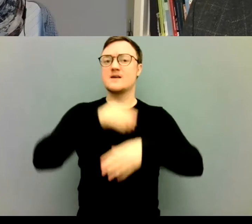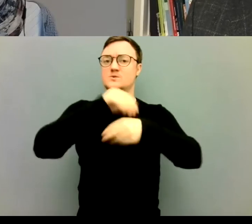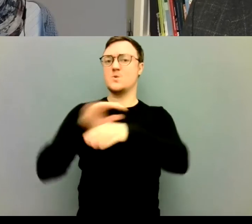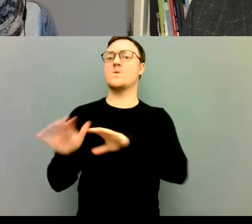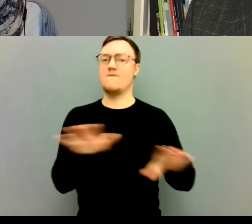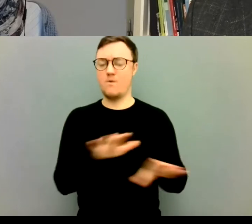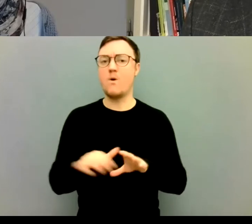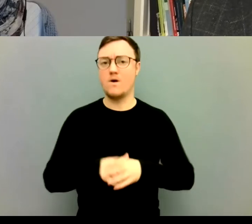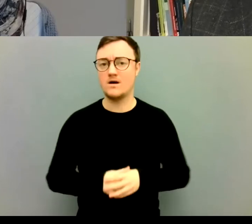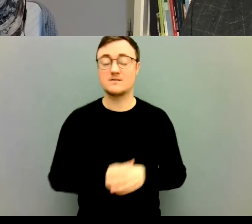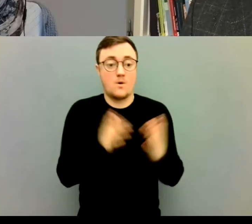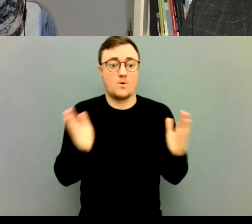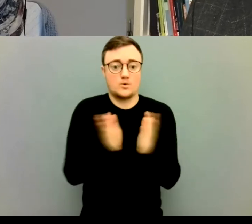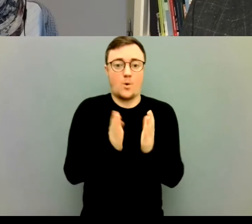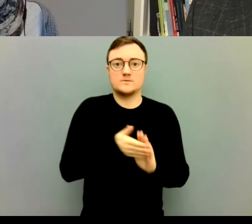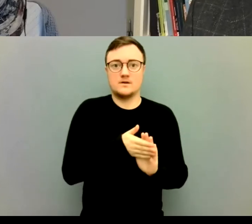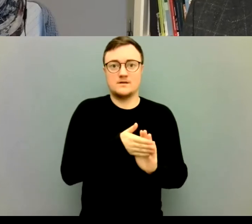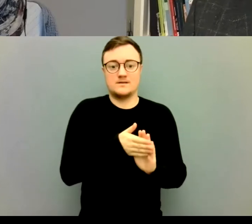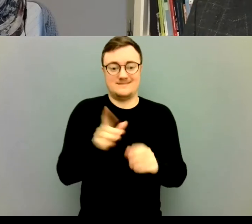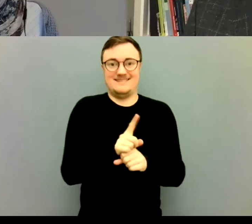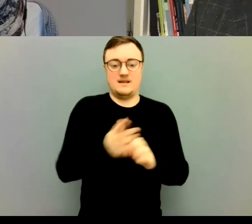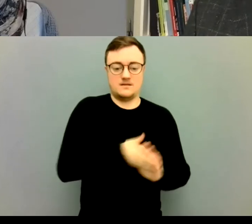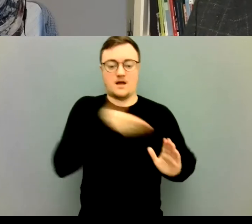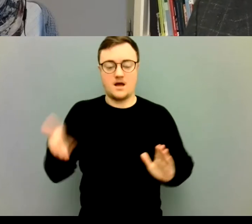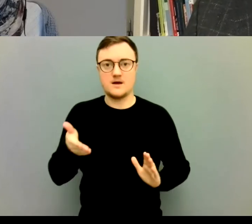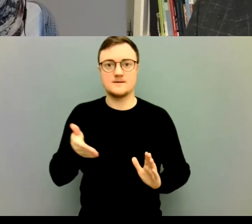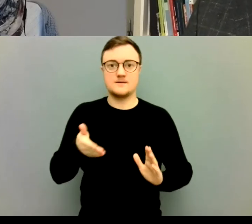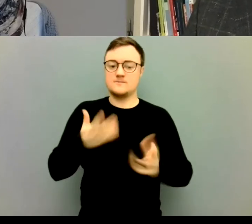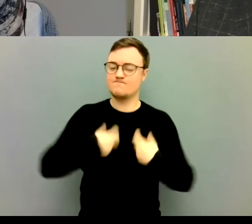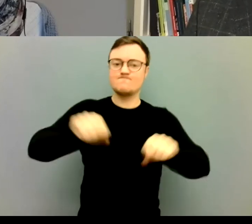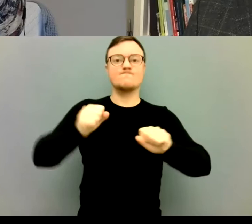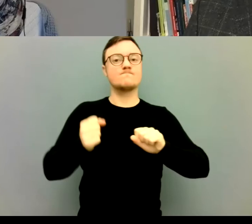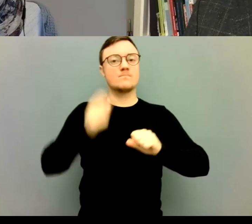av svensk hälso- och sjukvård, och kunde på kort tid hantera det.